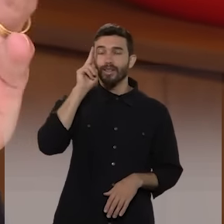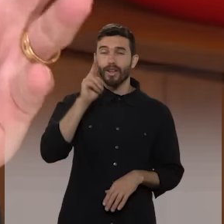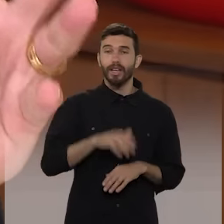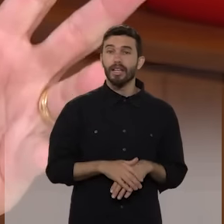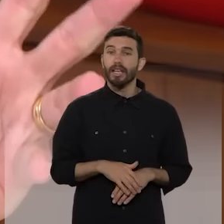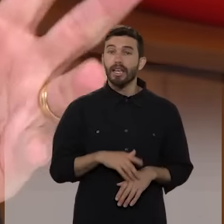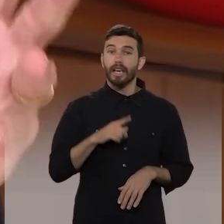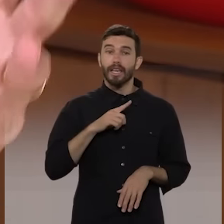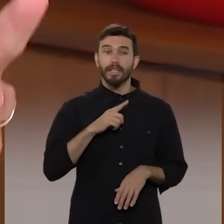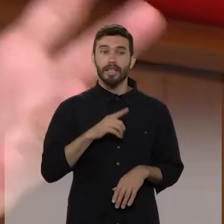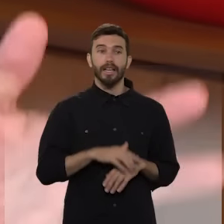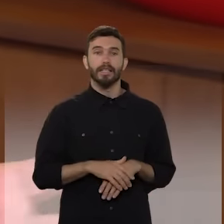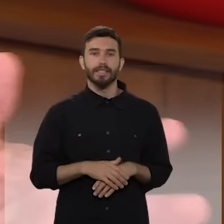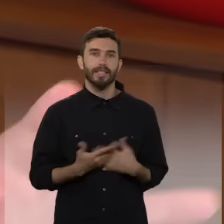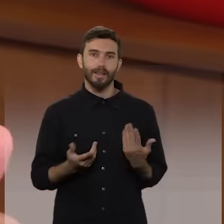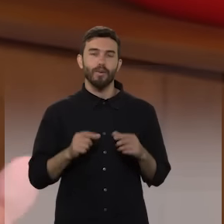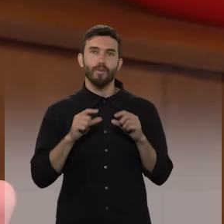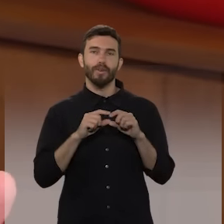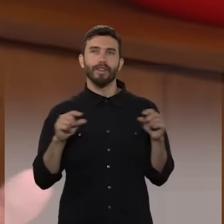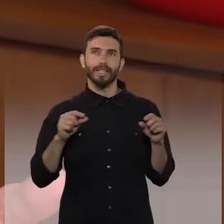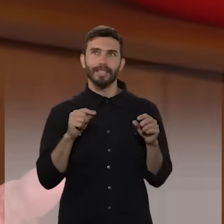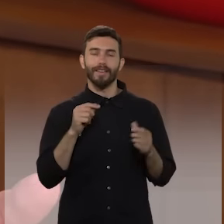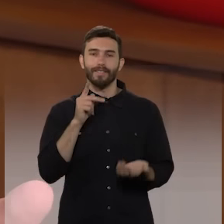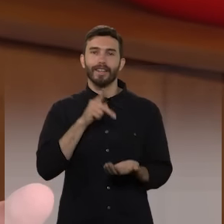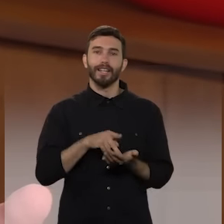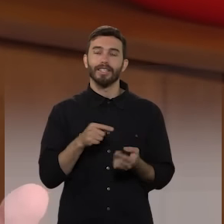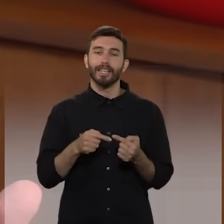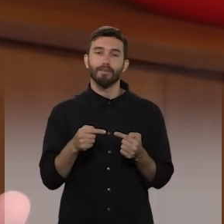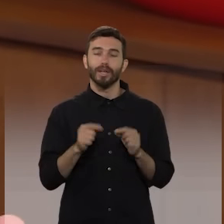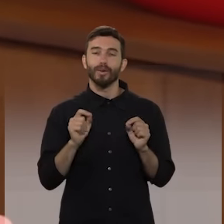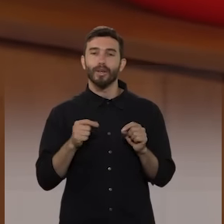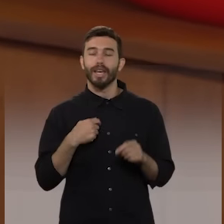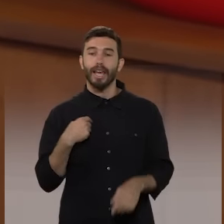máxima que se diz, que não deixa de ser nunca verdade, que: “Nós devíamos aprender com tudo o